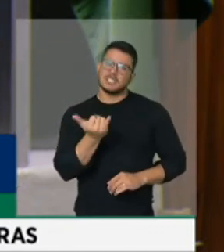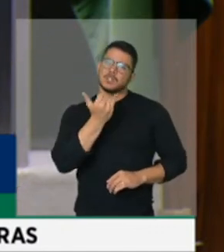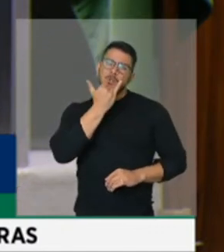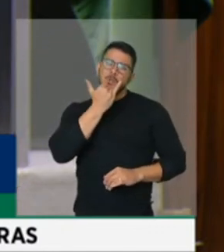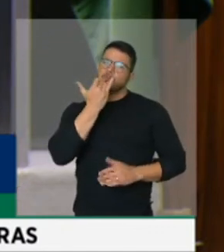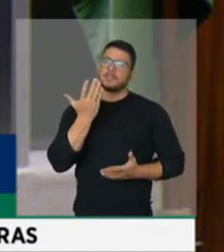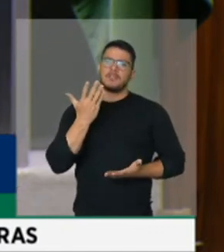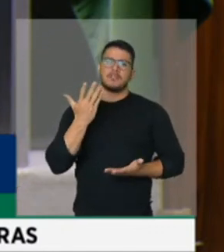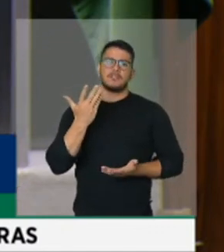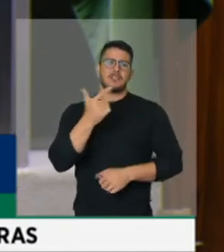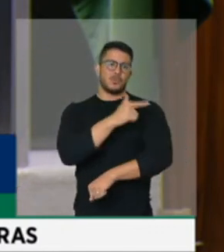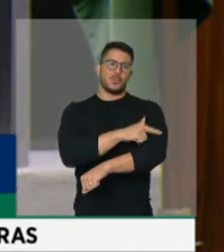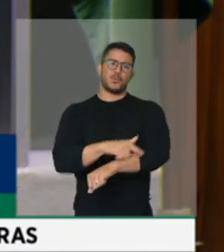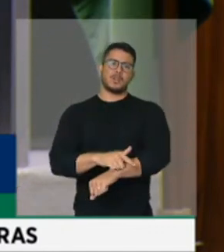QUE O NOSSO PRESIDENTE E NÓS QUE ESTAMOS APOIANDO ESSE